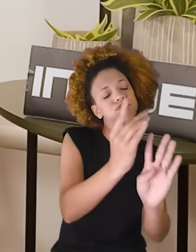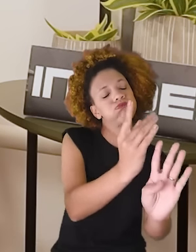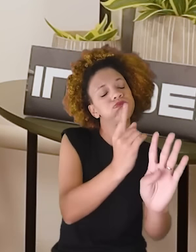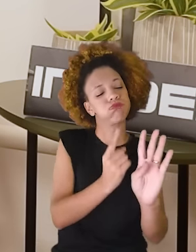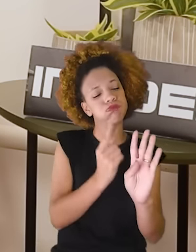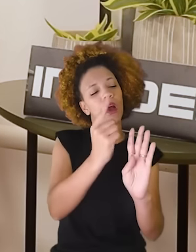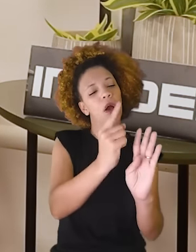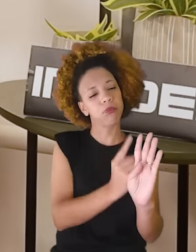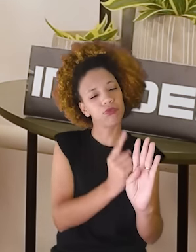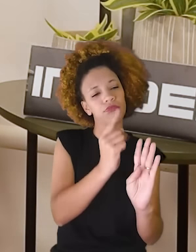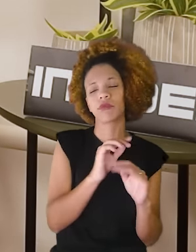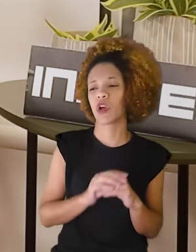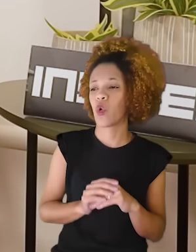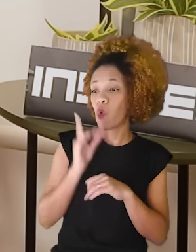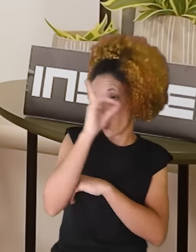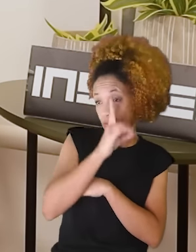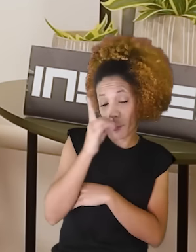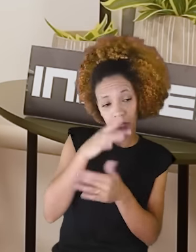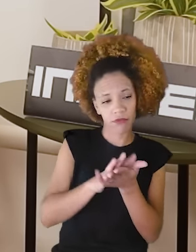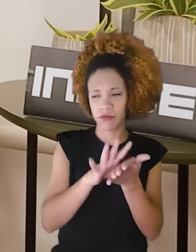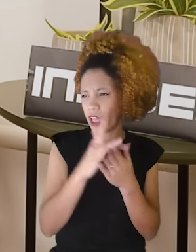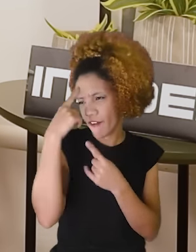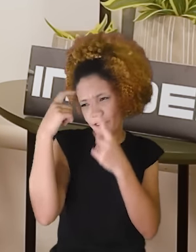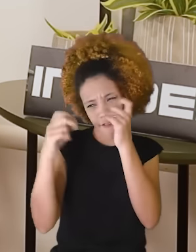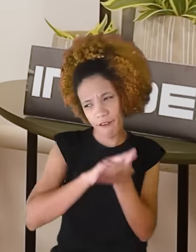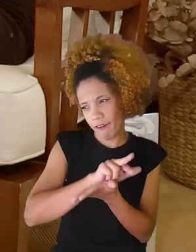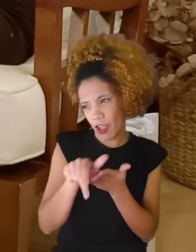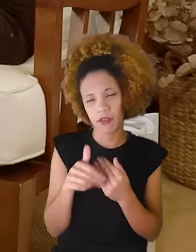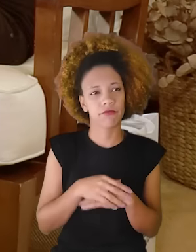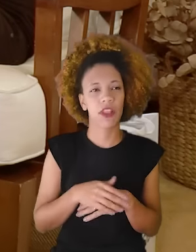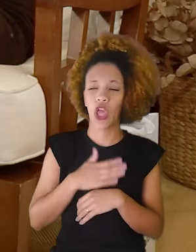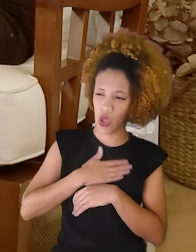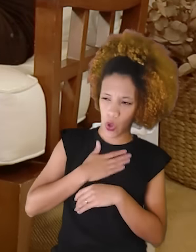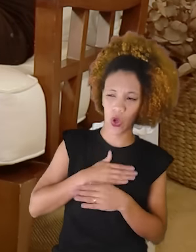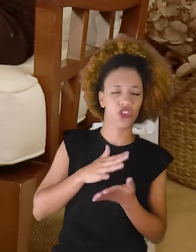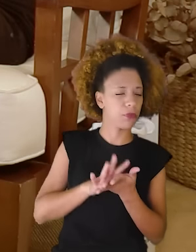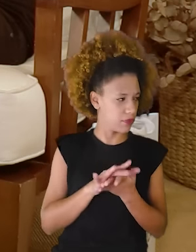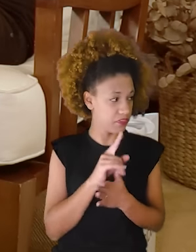várias ideias fazer um domingo de pagode várias ideias pagode eu gosto de pagode cara E aí você